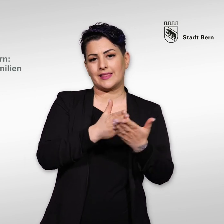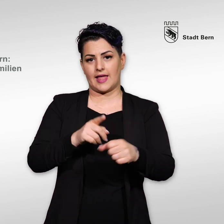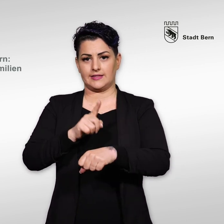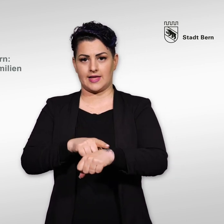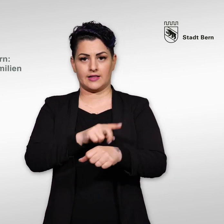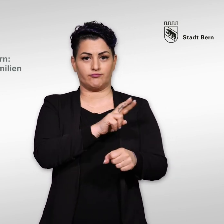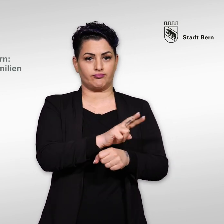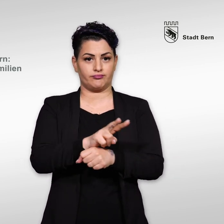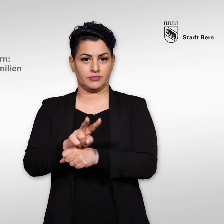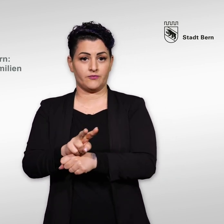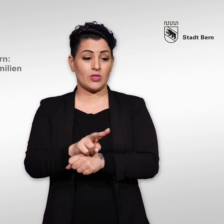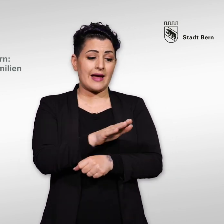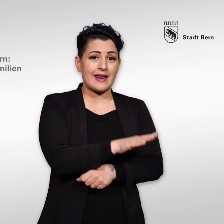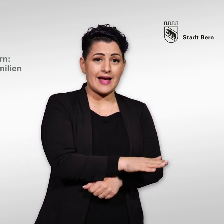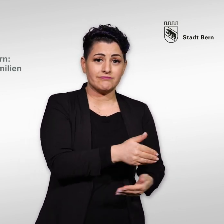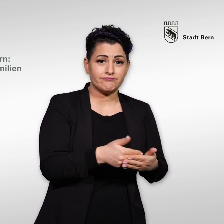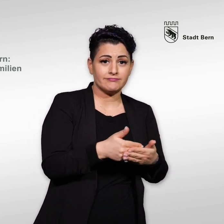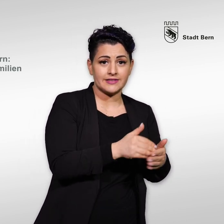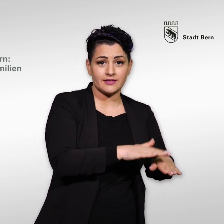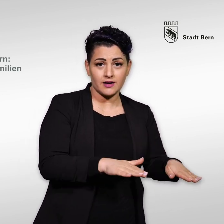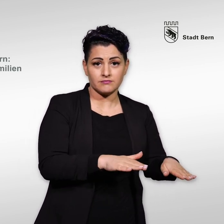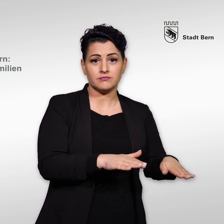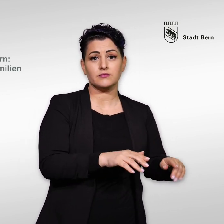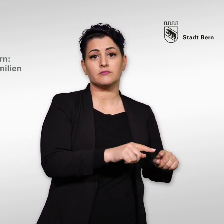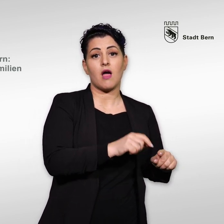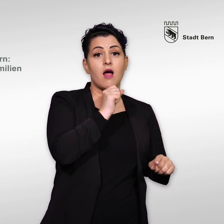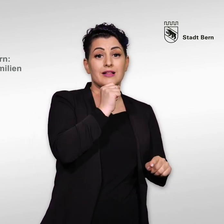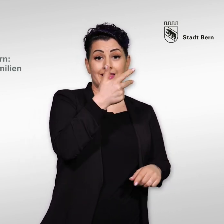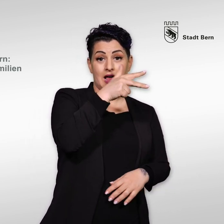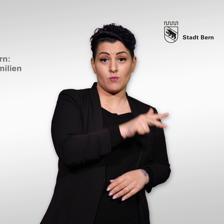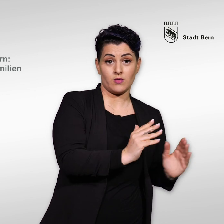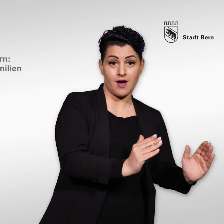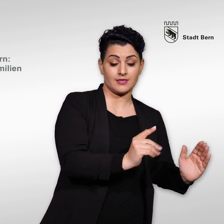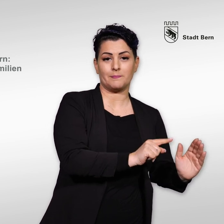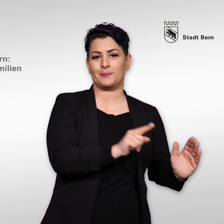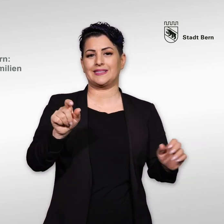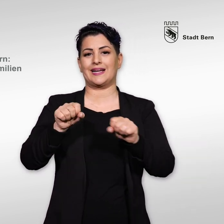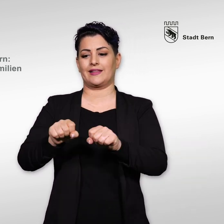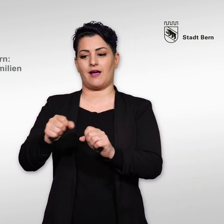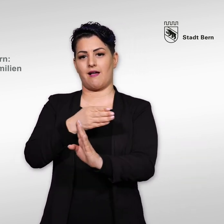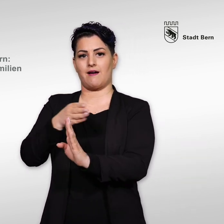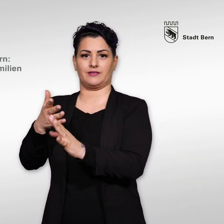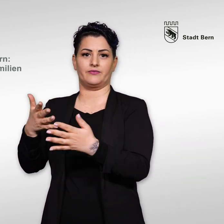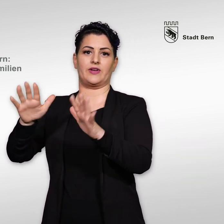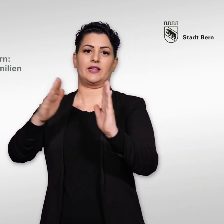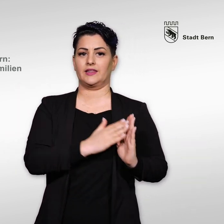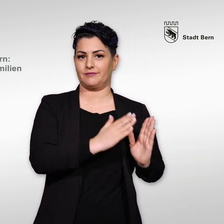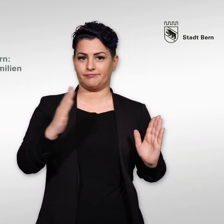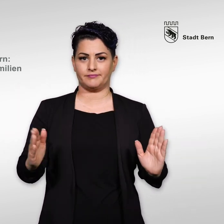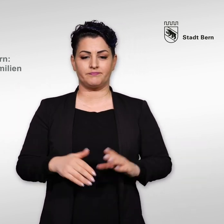oder Teilzeitbetreuung für Kinder im Alter von drei Monaten bis zum Kindergartenaustritt an.